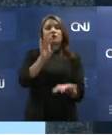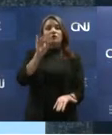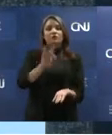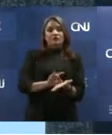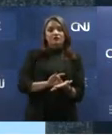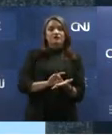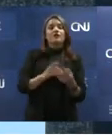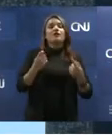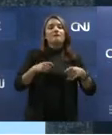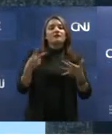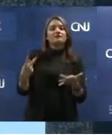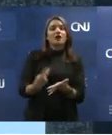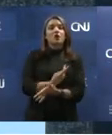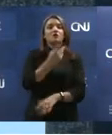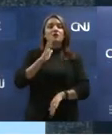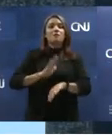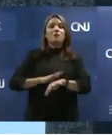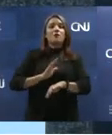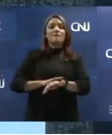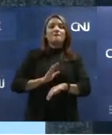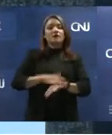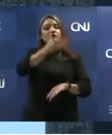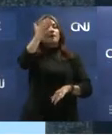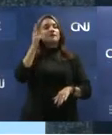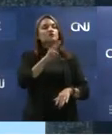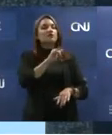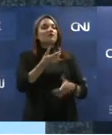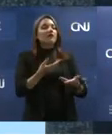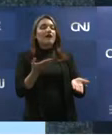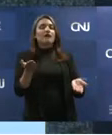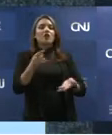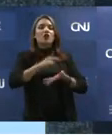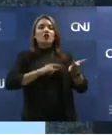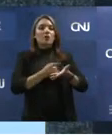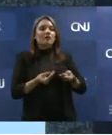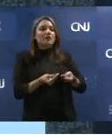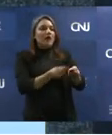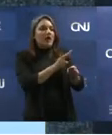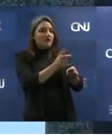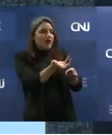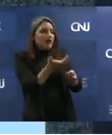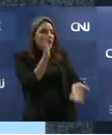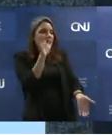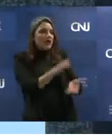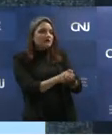da habilitação de casamento, no âmbito do registro civil das pessoas naturais.